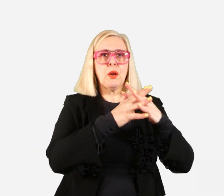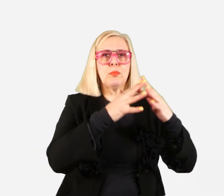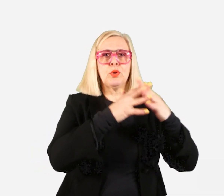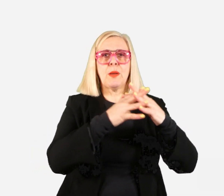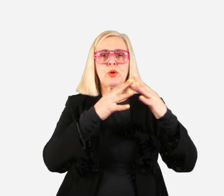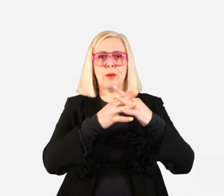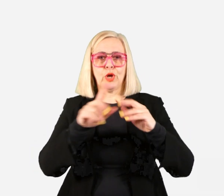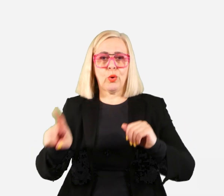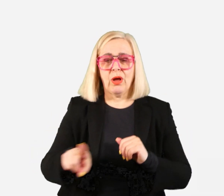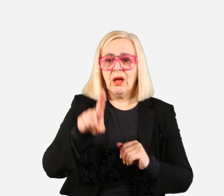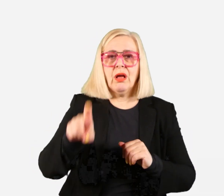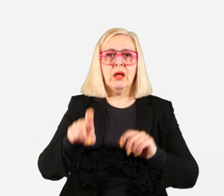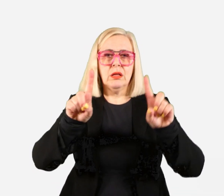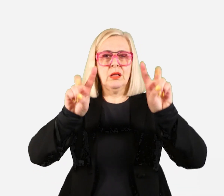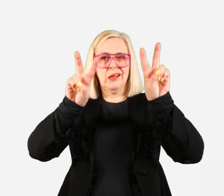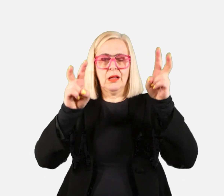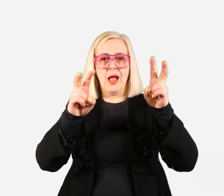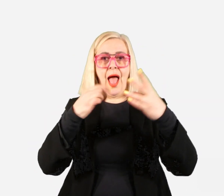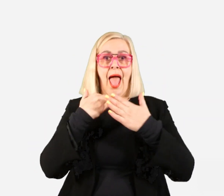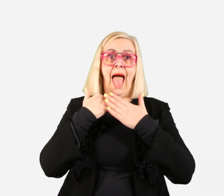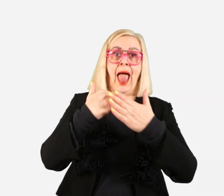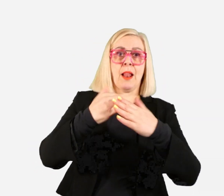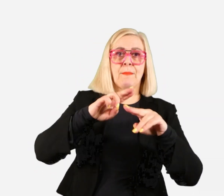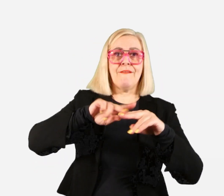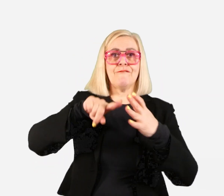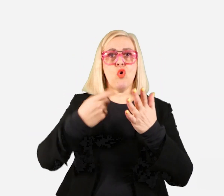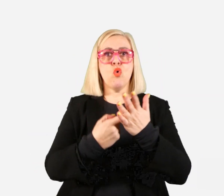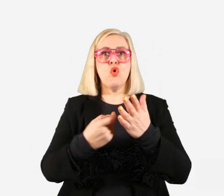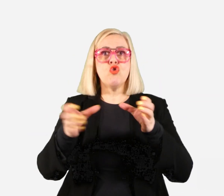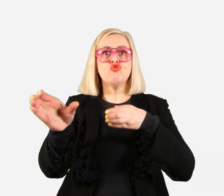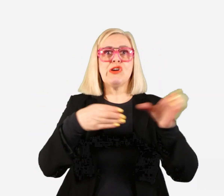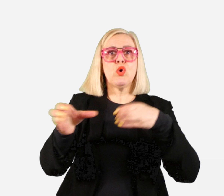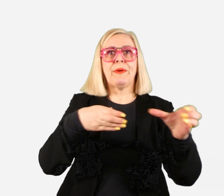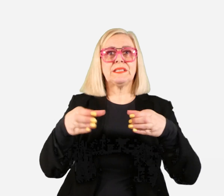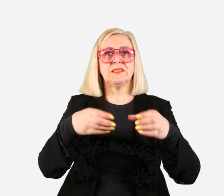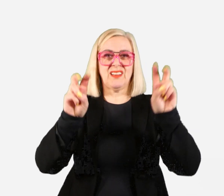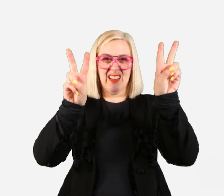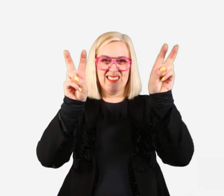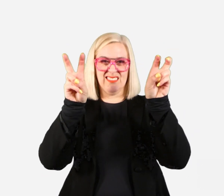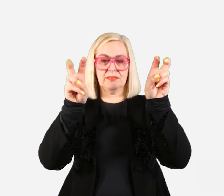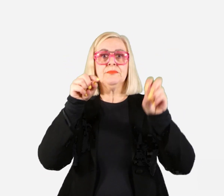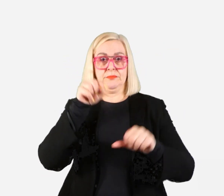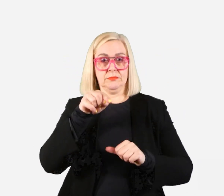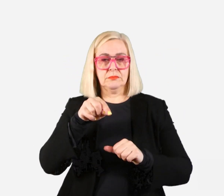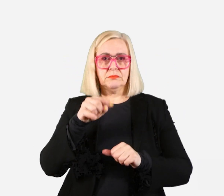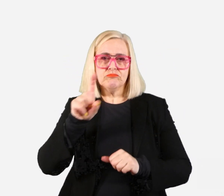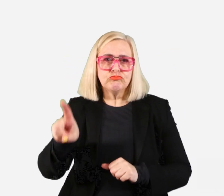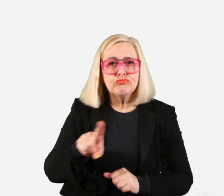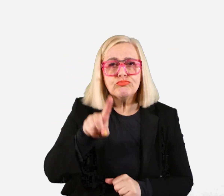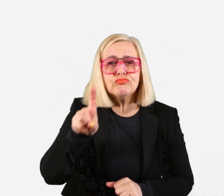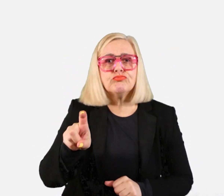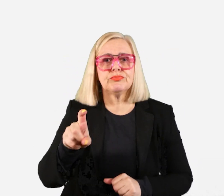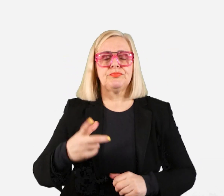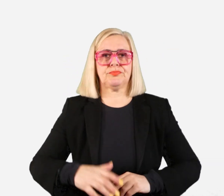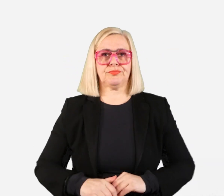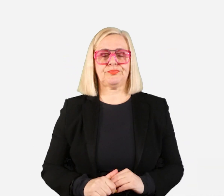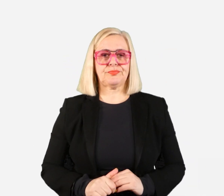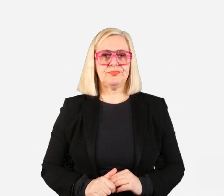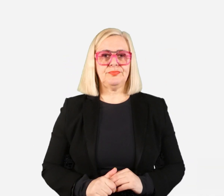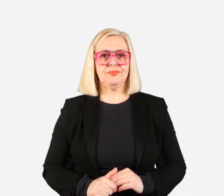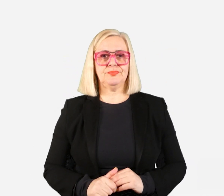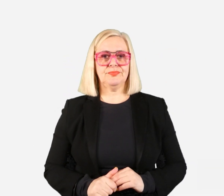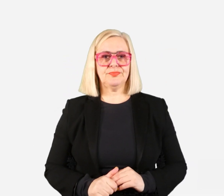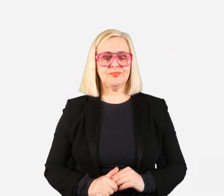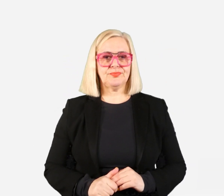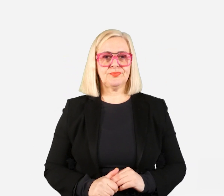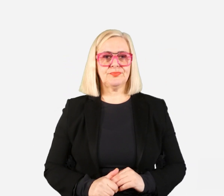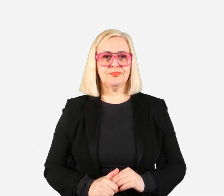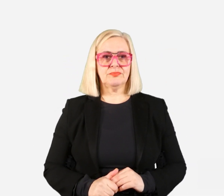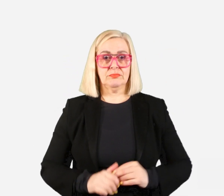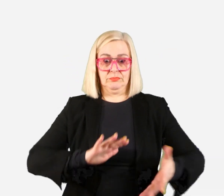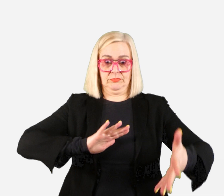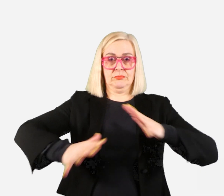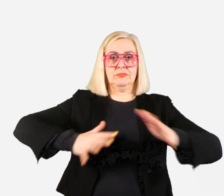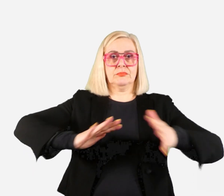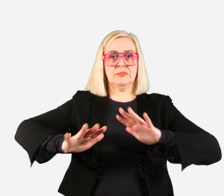ar-lein sydd i’w chael ar www.gov.uk, chwiliwch am ‘help i recriwtwyr’.